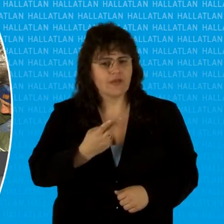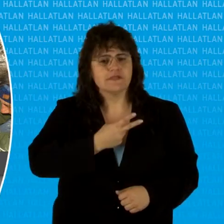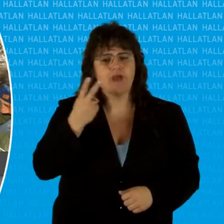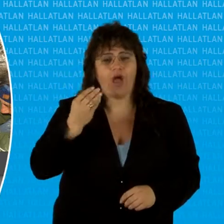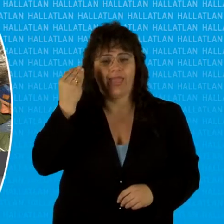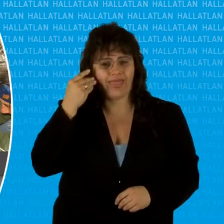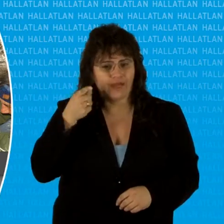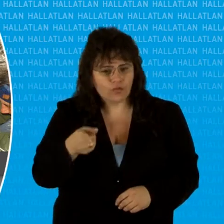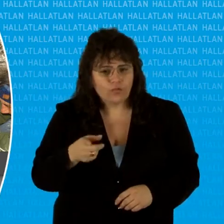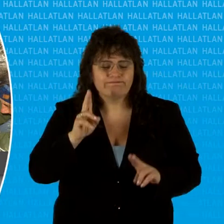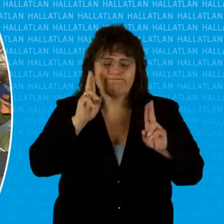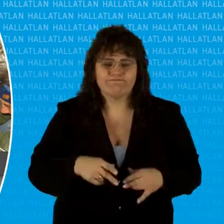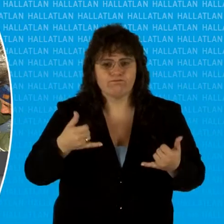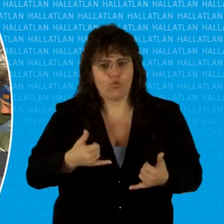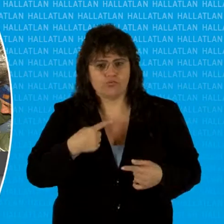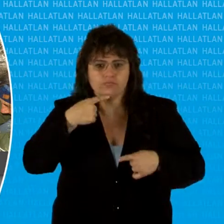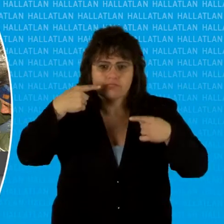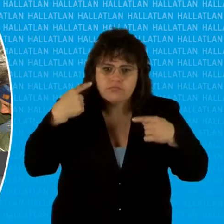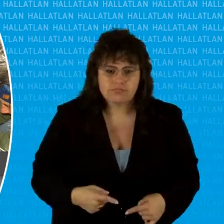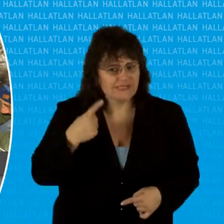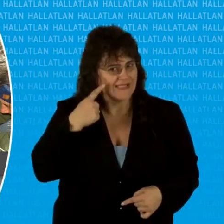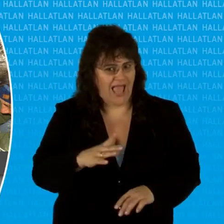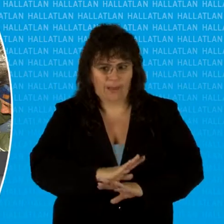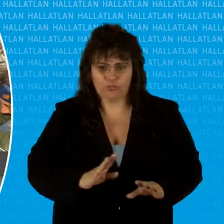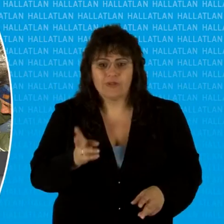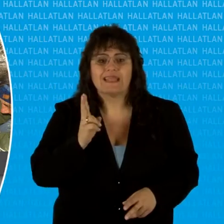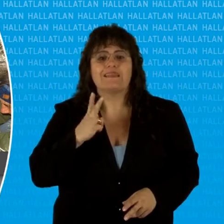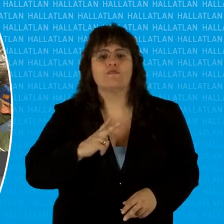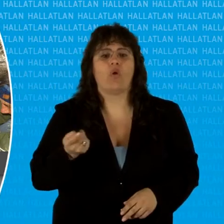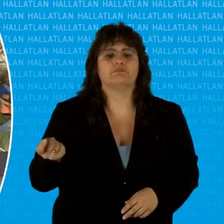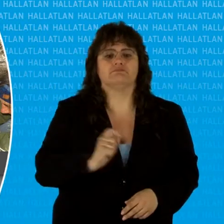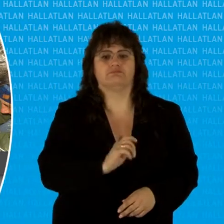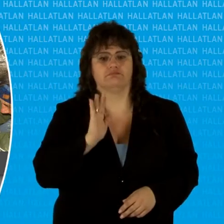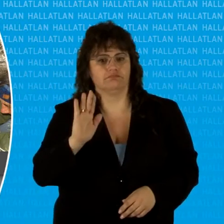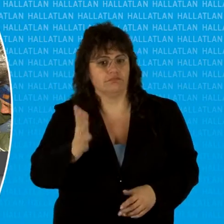A szakértők egyelőre nem tudták megállapítani, ki vette a puskát,